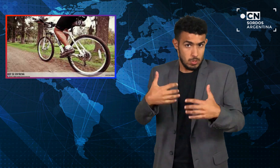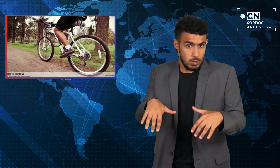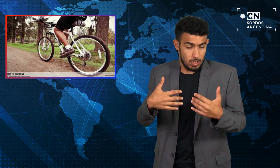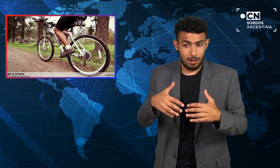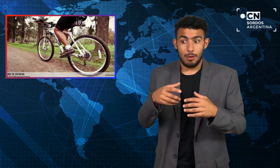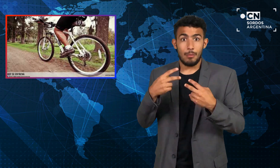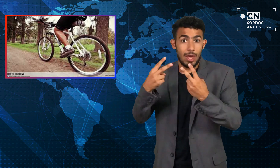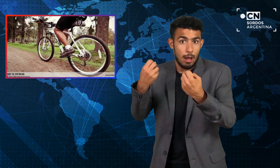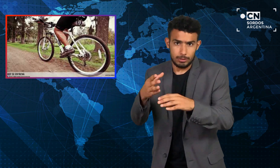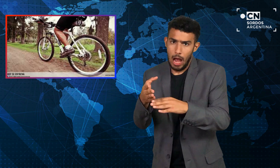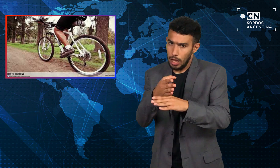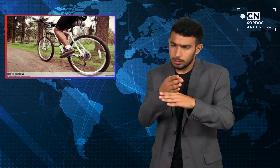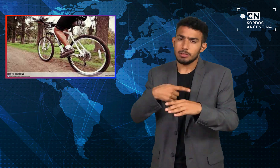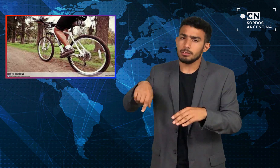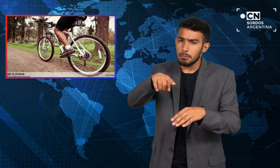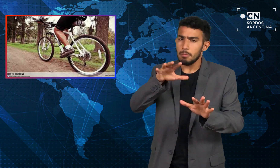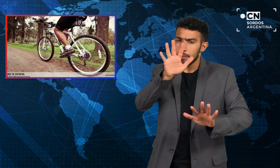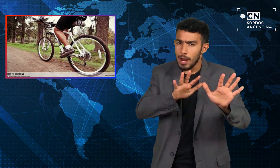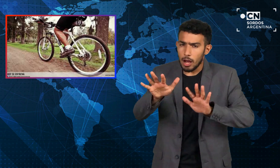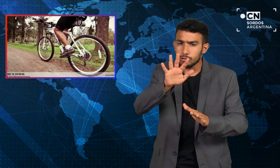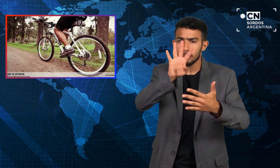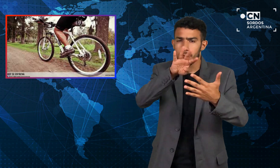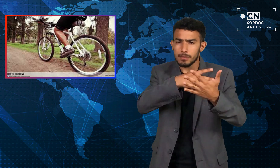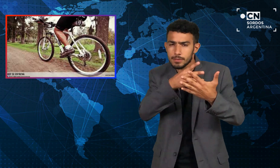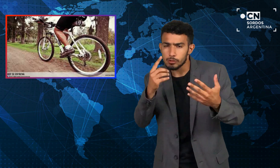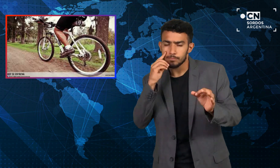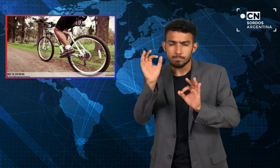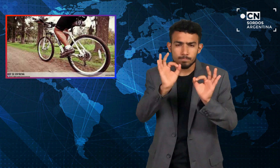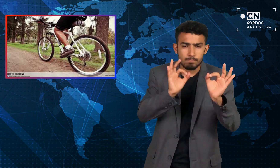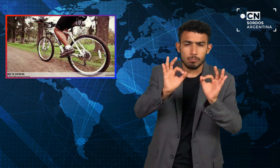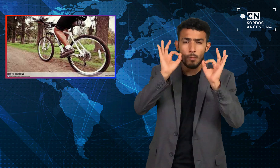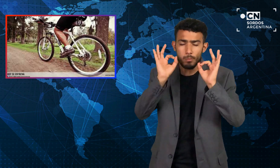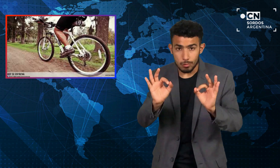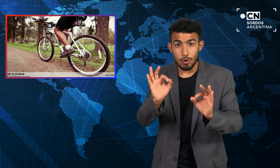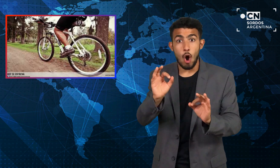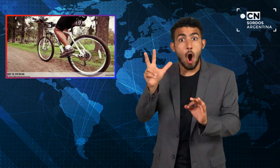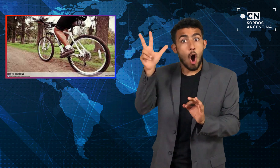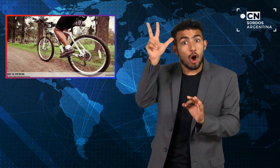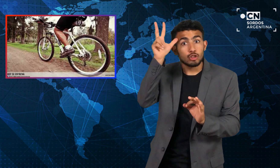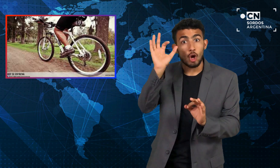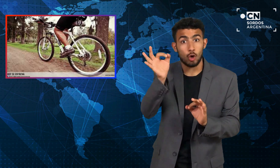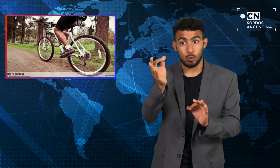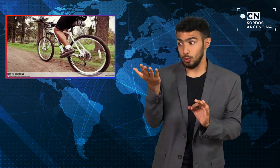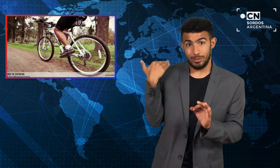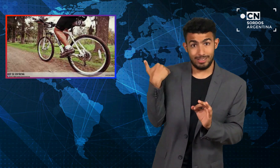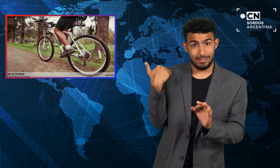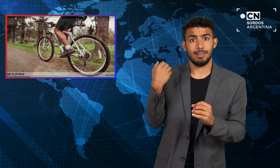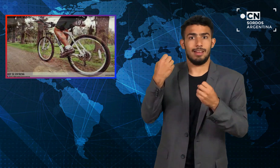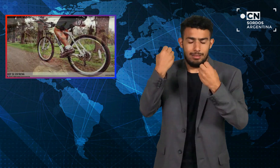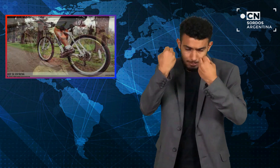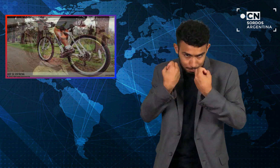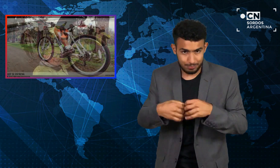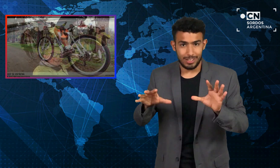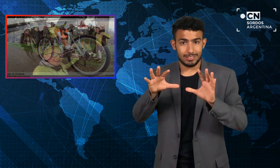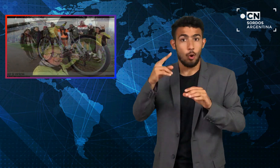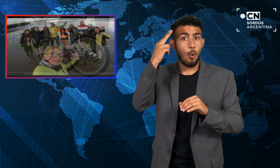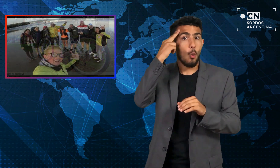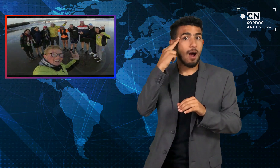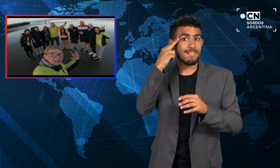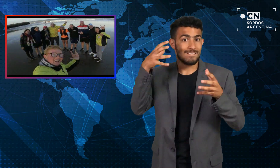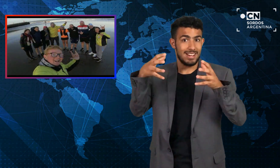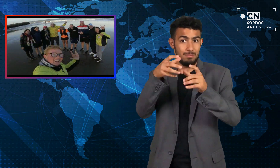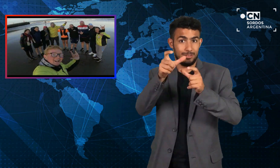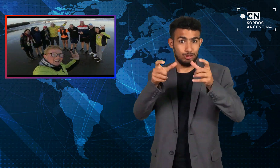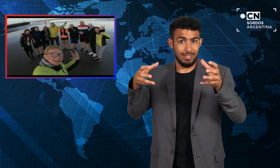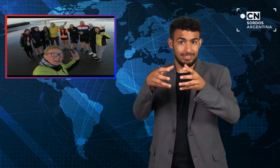Luego de semanas de preparación, el pasado 8 de octubre los nueve miembros del equipo